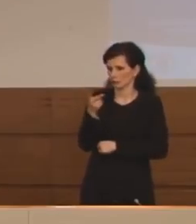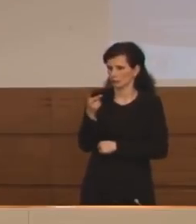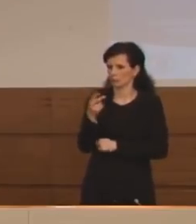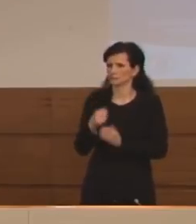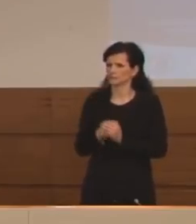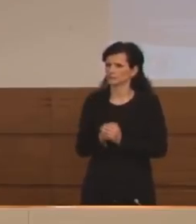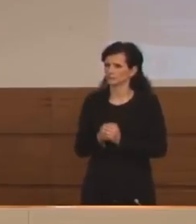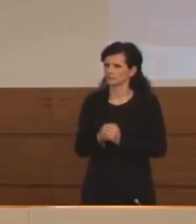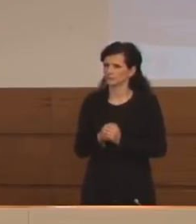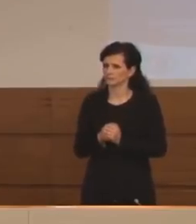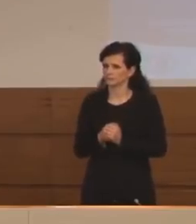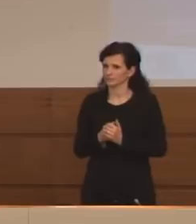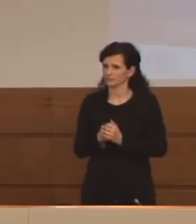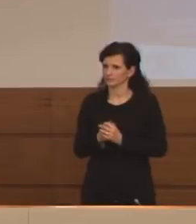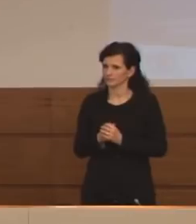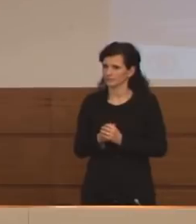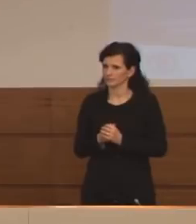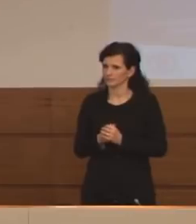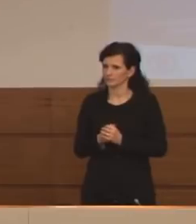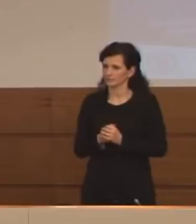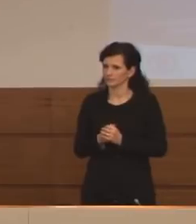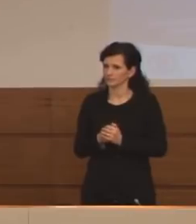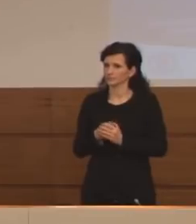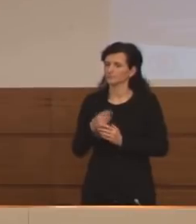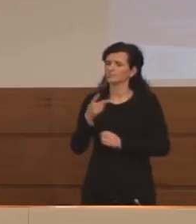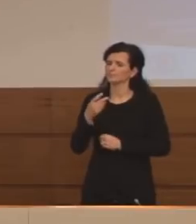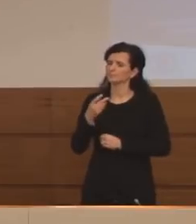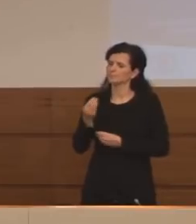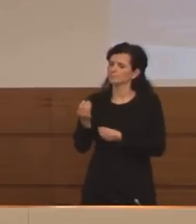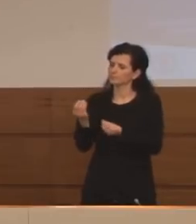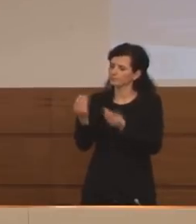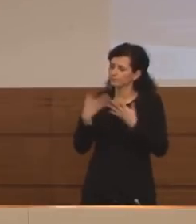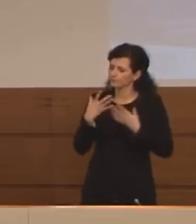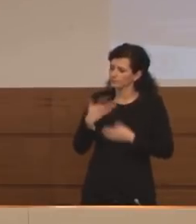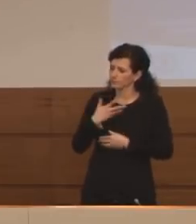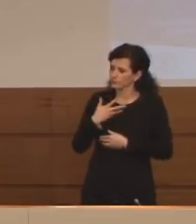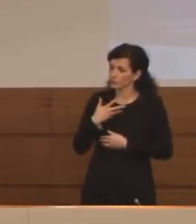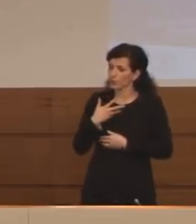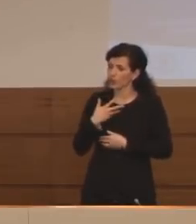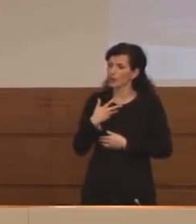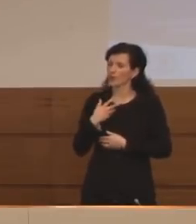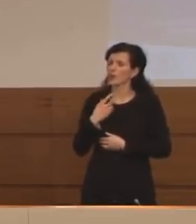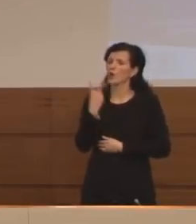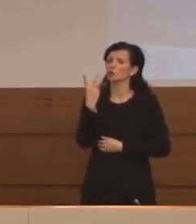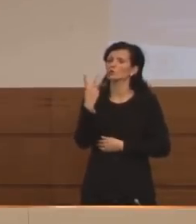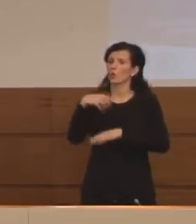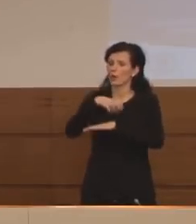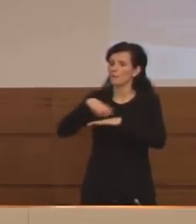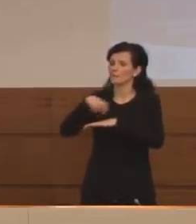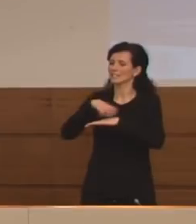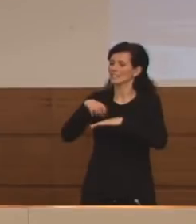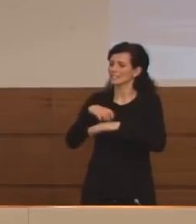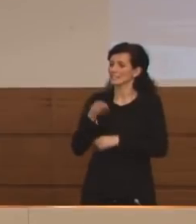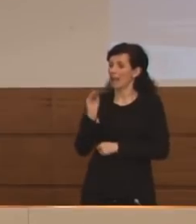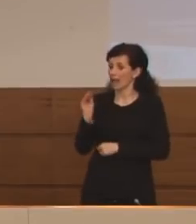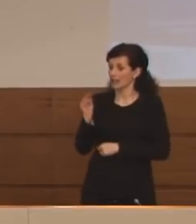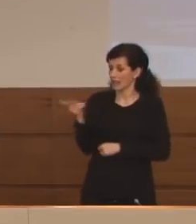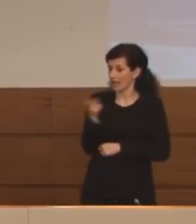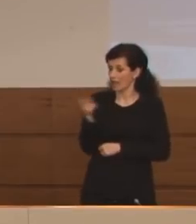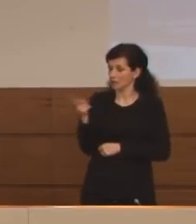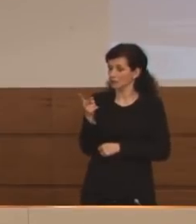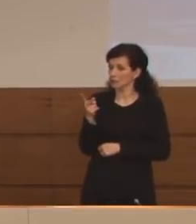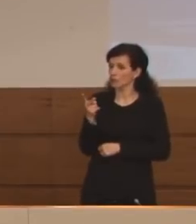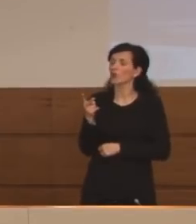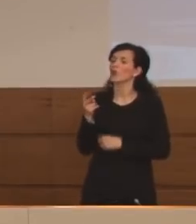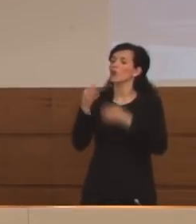A noi risulta che ci siano almeno due Ministri che vi hanno fatto richiesta di avere questi modelli di ci state parlando